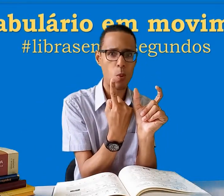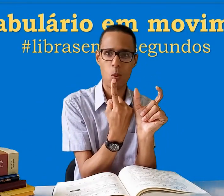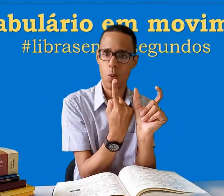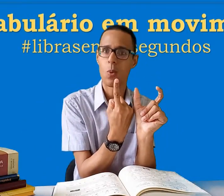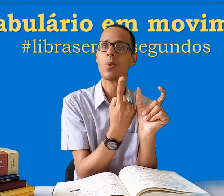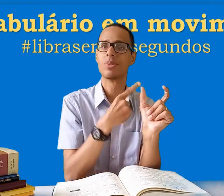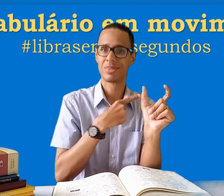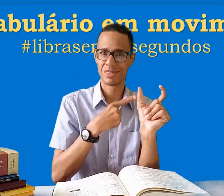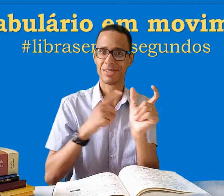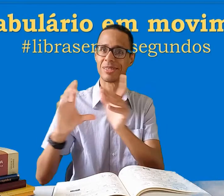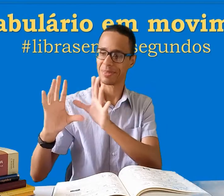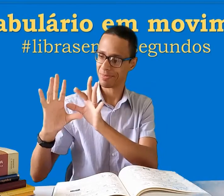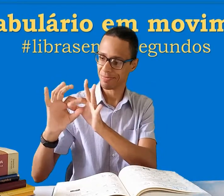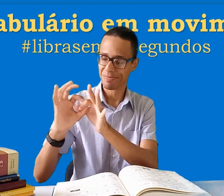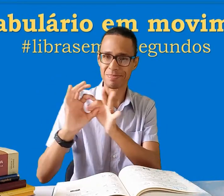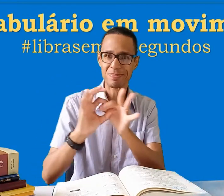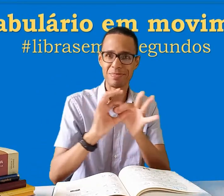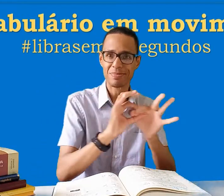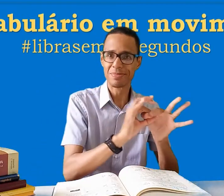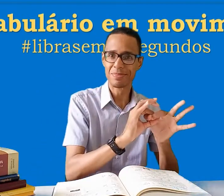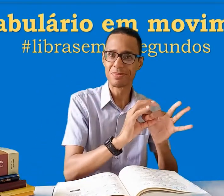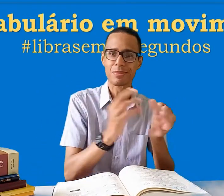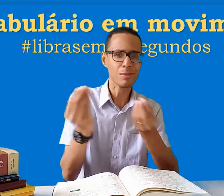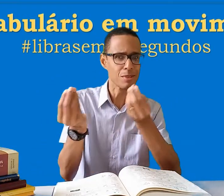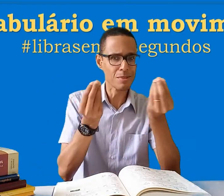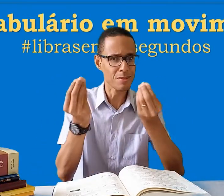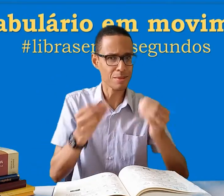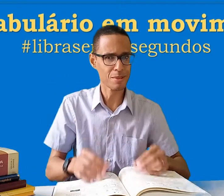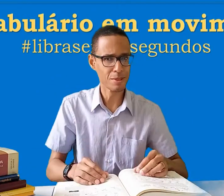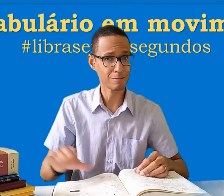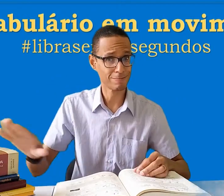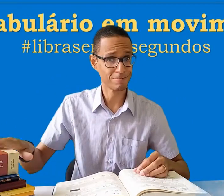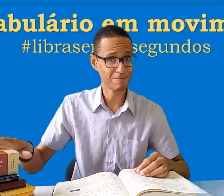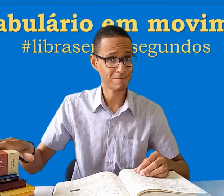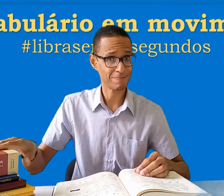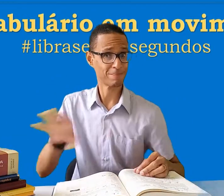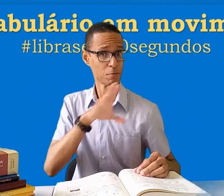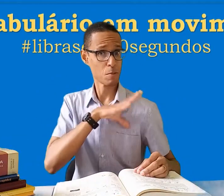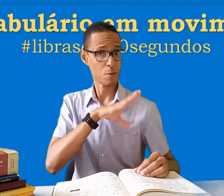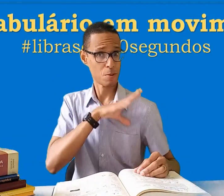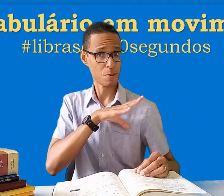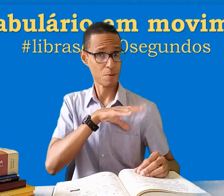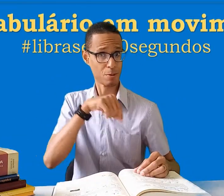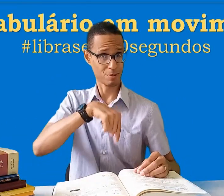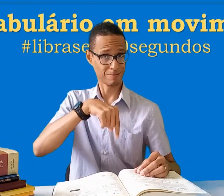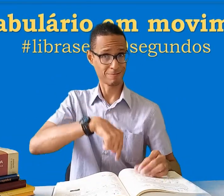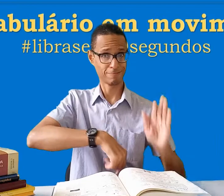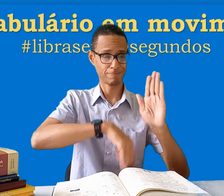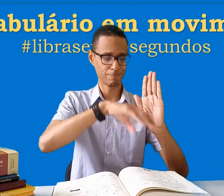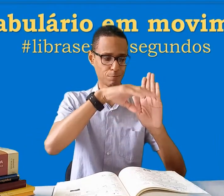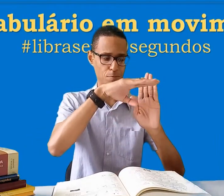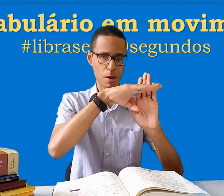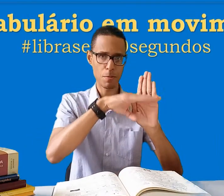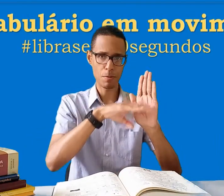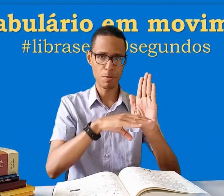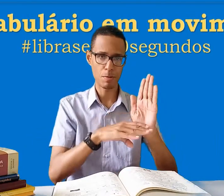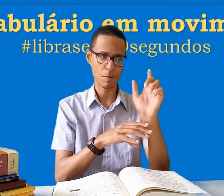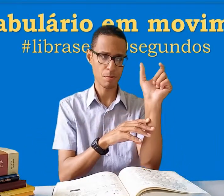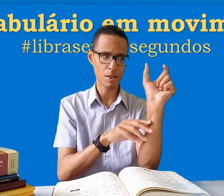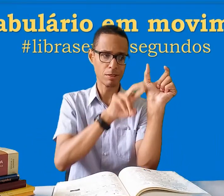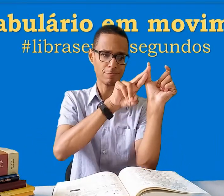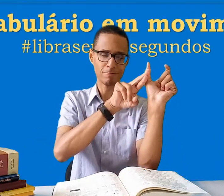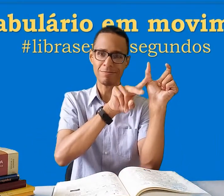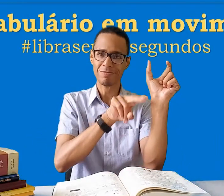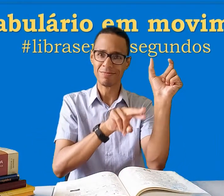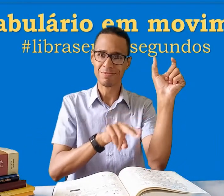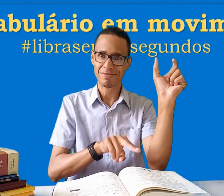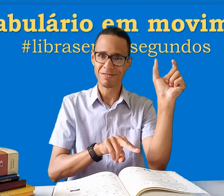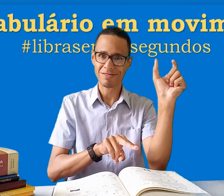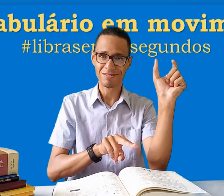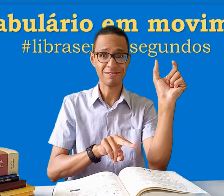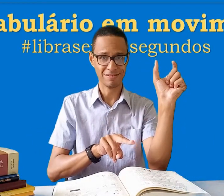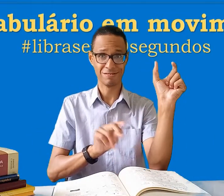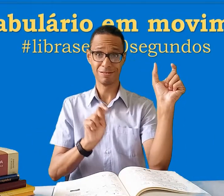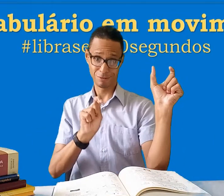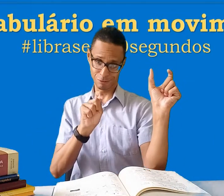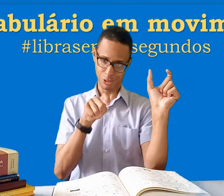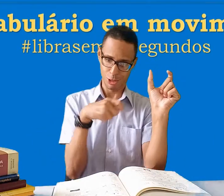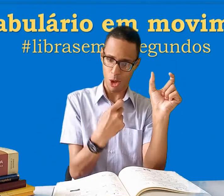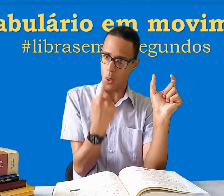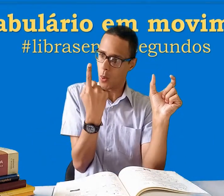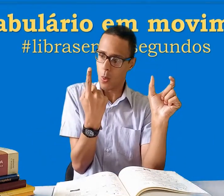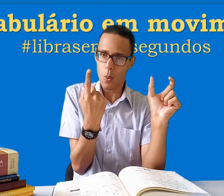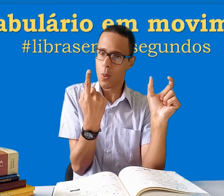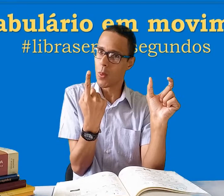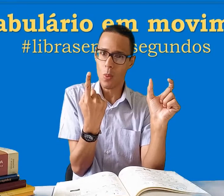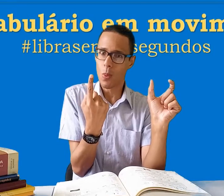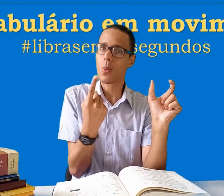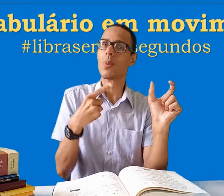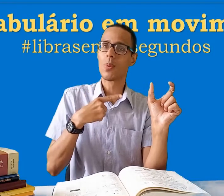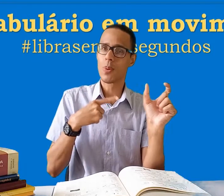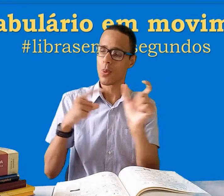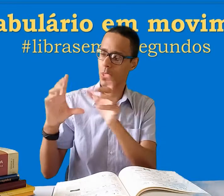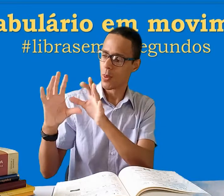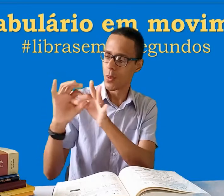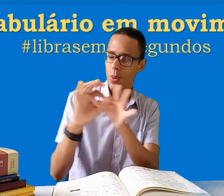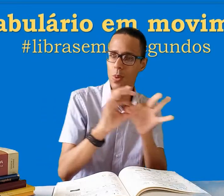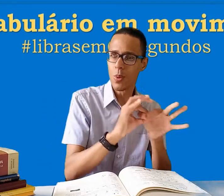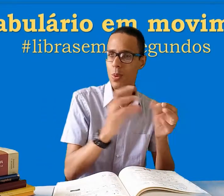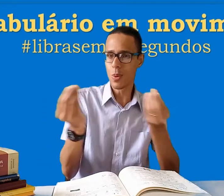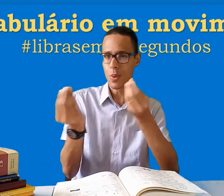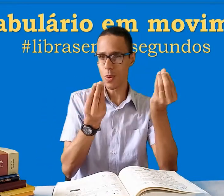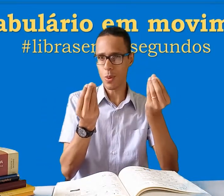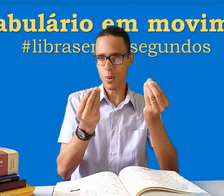Serão apresentados os seus sinônimos e polissemia, com base na Língua Portuguesa, e você poderá consultar a lista de palavras aqui abaixo.